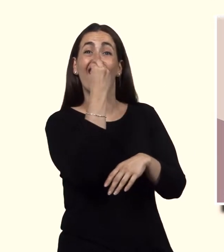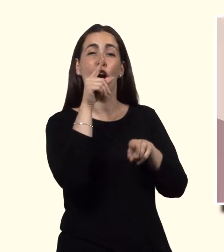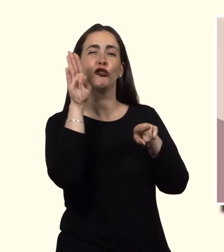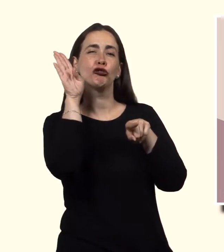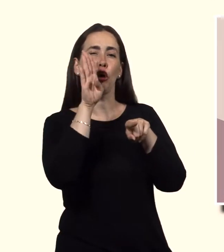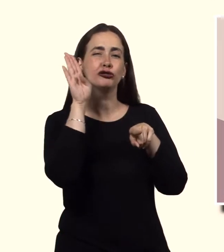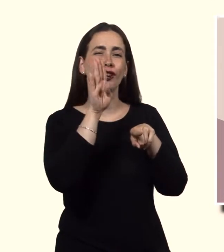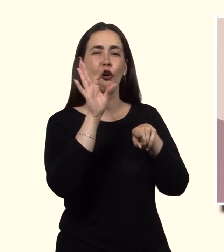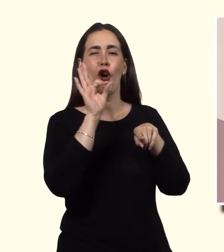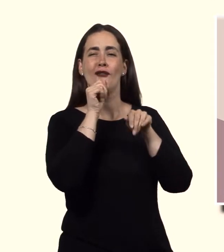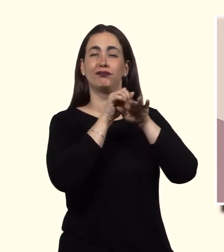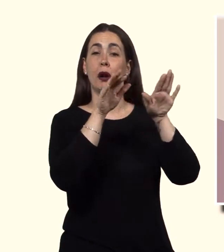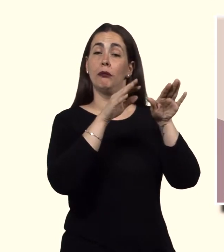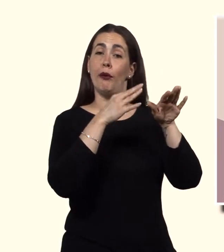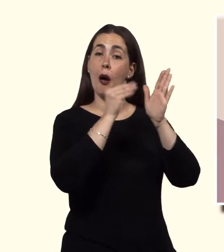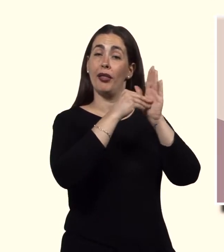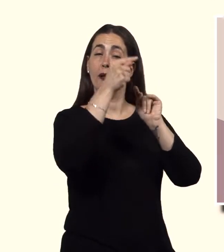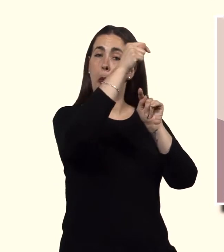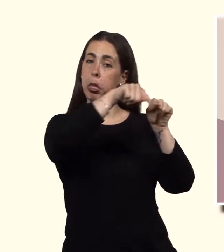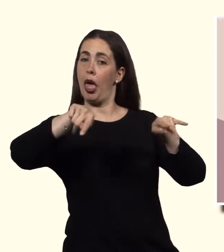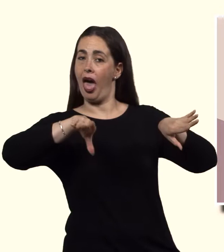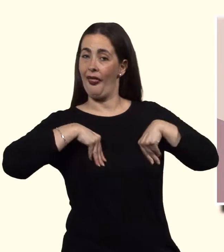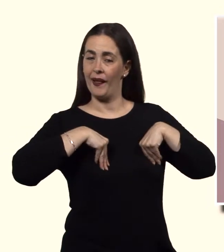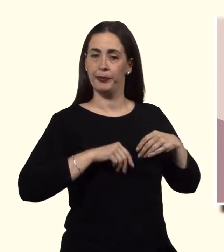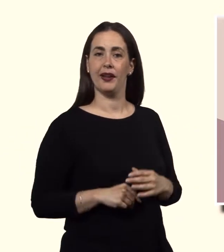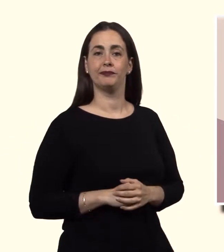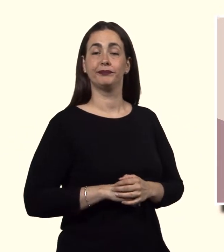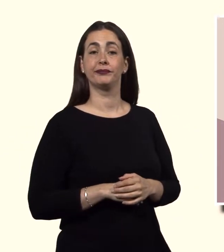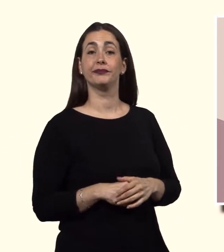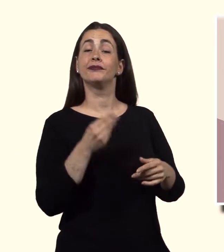Tot i així, alguns tòxics i contaminants es poden escolar.